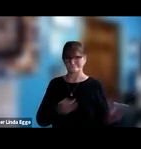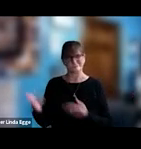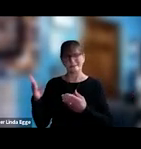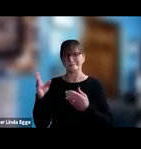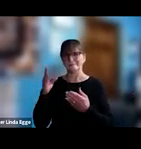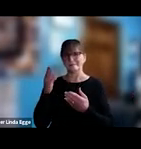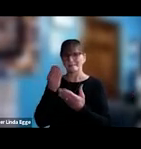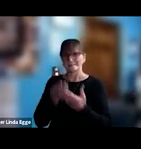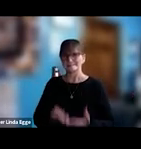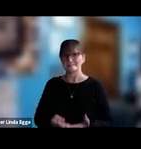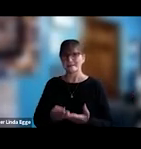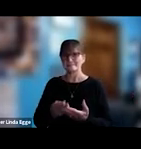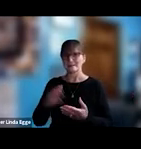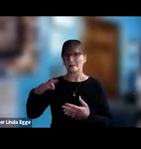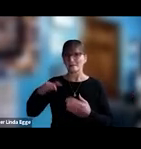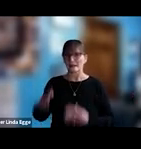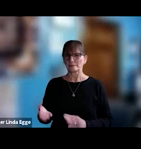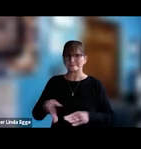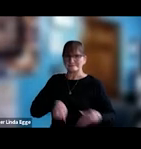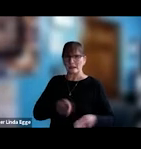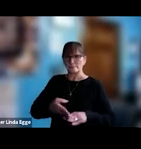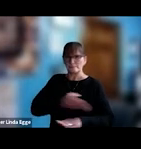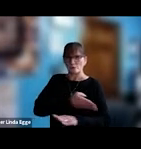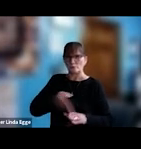La cliente o solicitante falleció antes de que pudiéramos hacerlo.